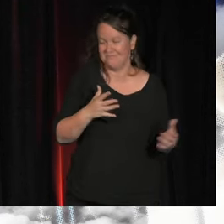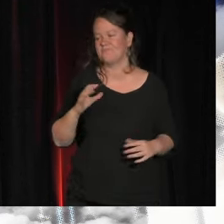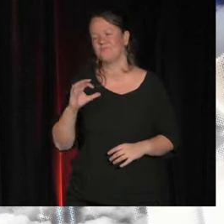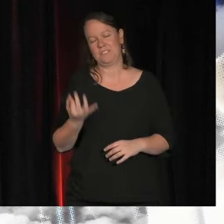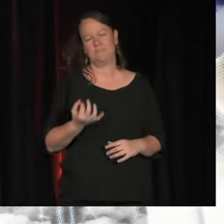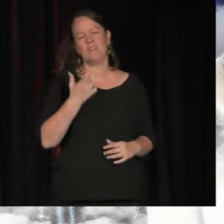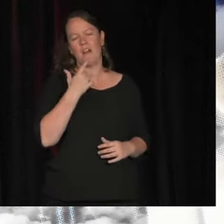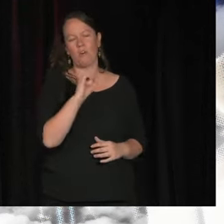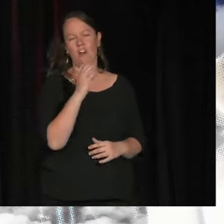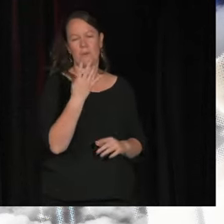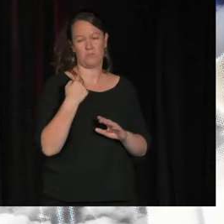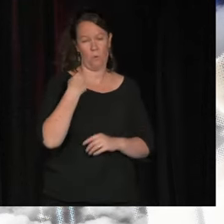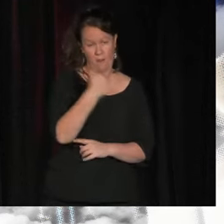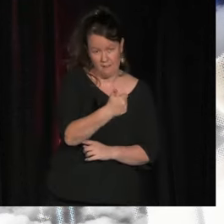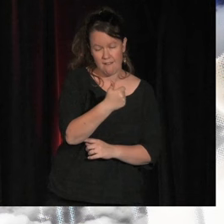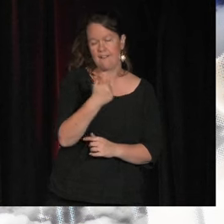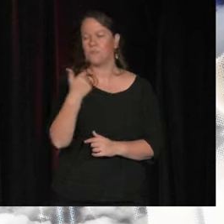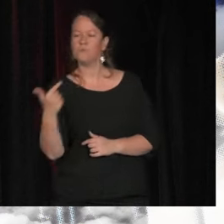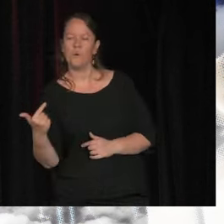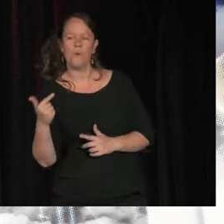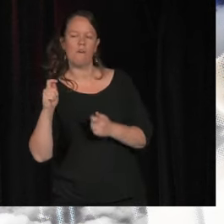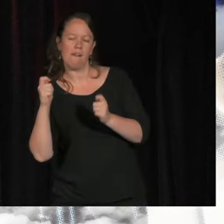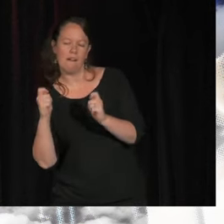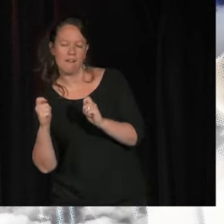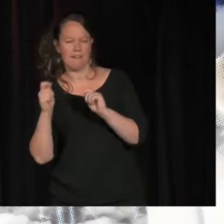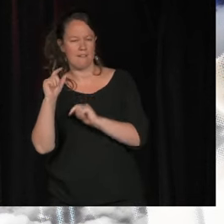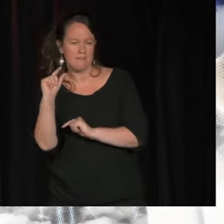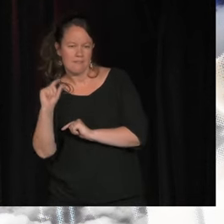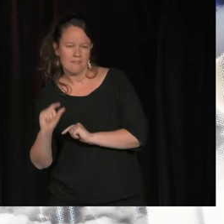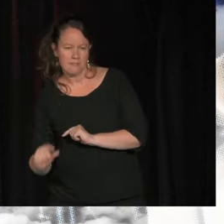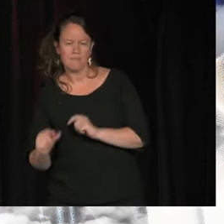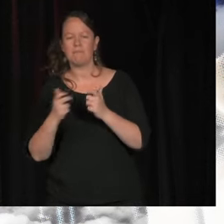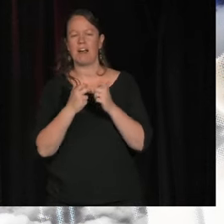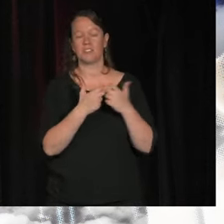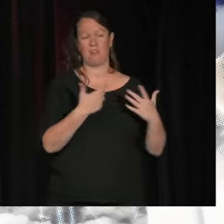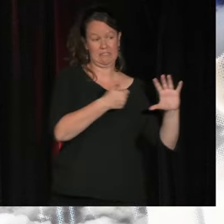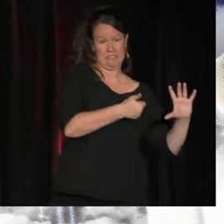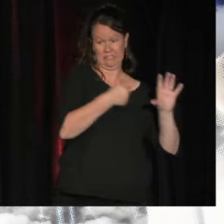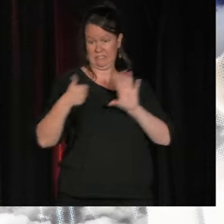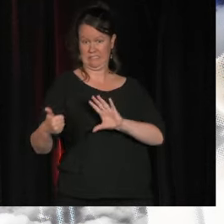de temps en temps, on parlera du 2, ce qu'il a éventuellement changé ou quoi. Mais on va parler par exemple de 6 versus 6. Ça n'existe plus aujourd'hui, vous ne pouvez plus.